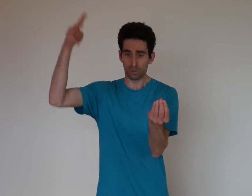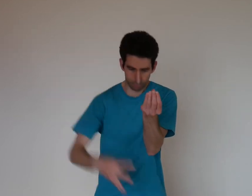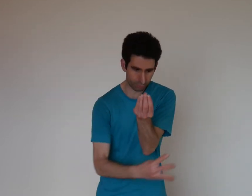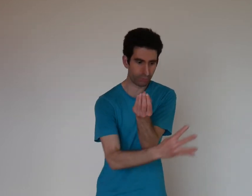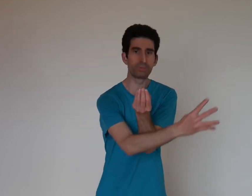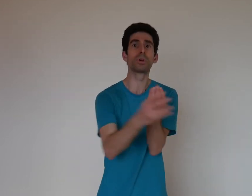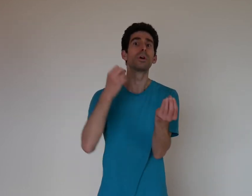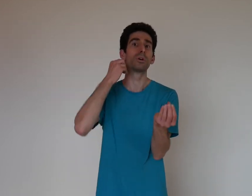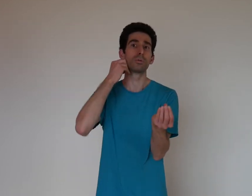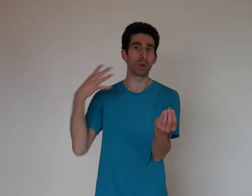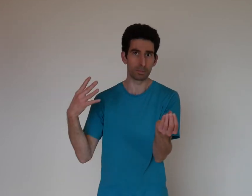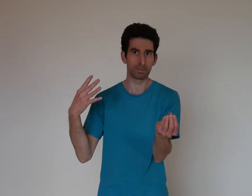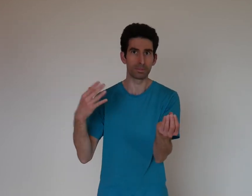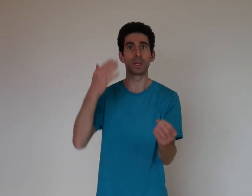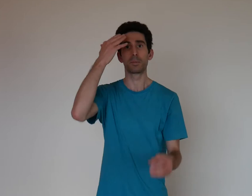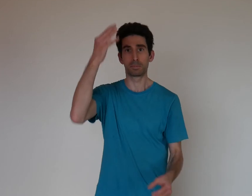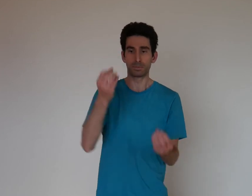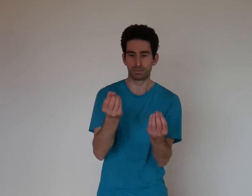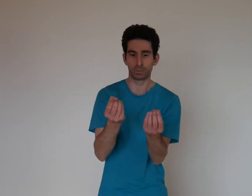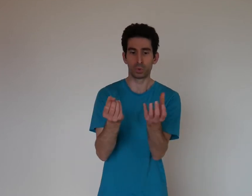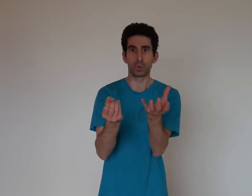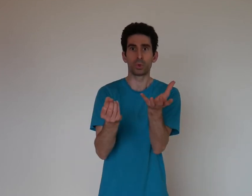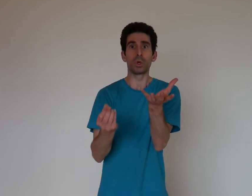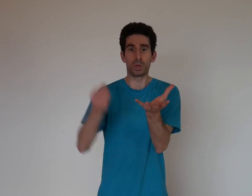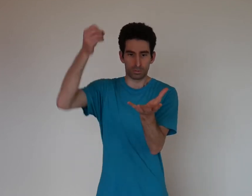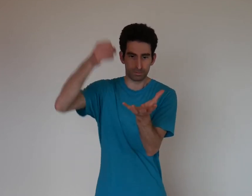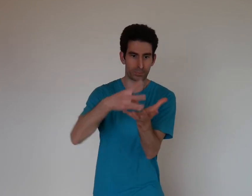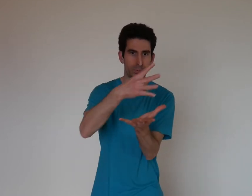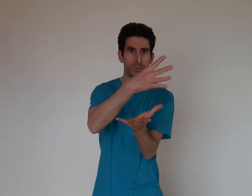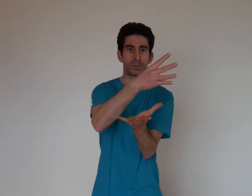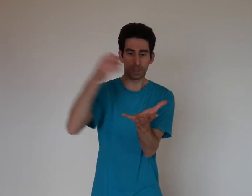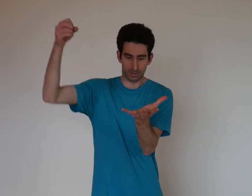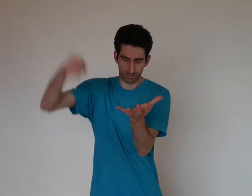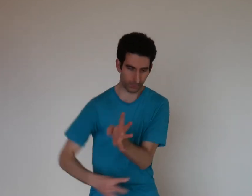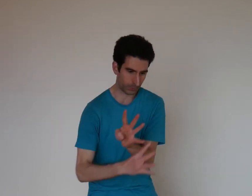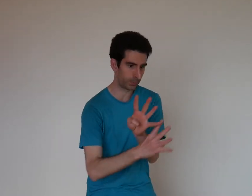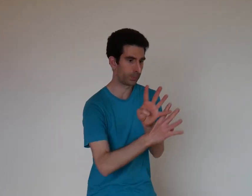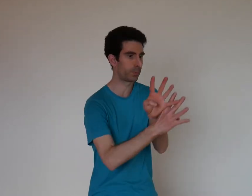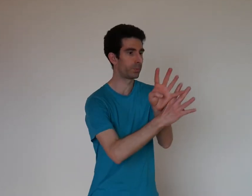et rebondit sur les leucophores vers le blanc. Quand les chromatophores sont à la fois étalés et rétractés, la lumière se combine